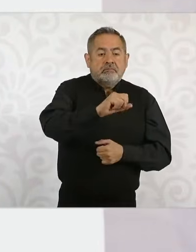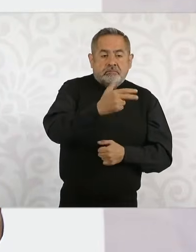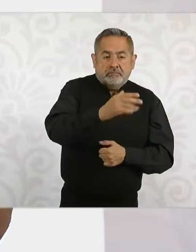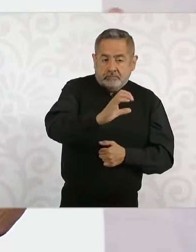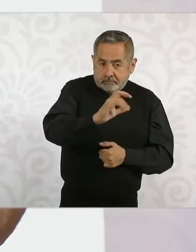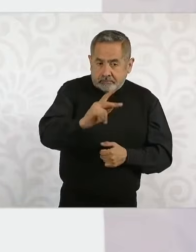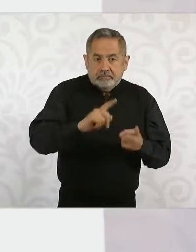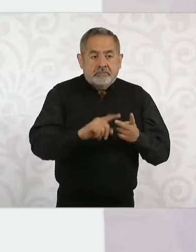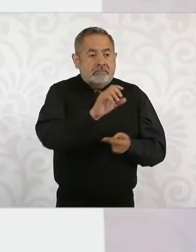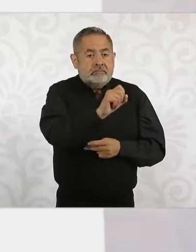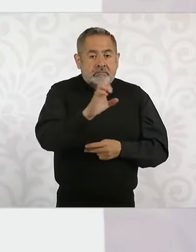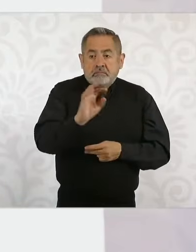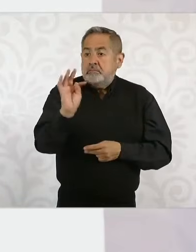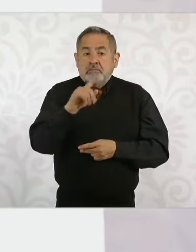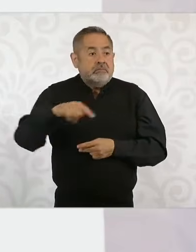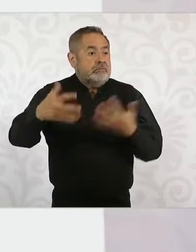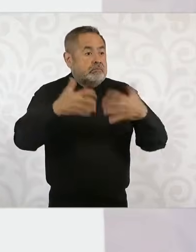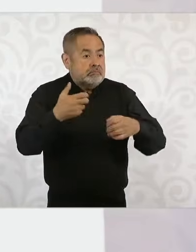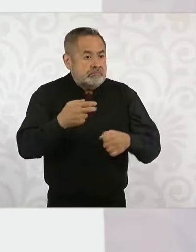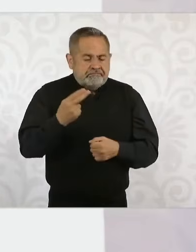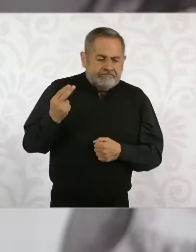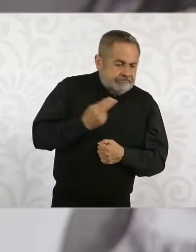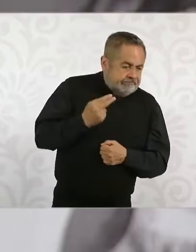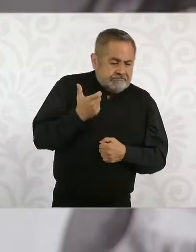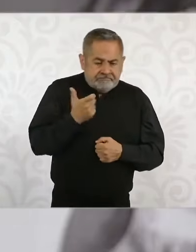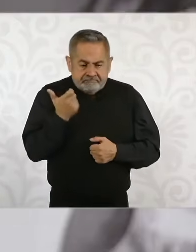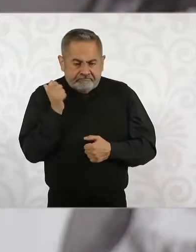por si alguna de las empresas requiere financiamiento para poder invertir más,